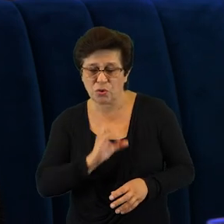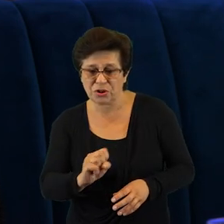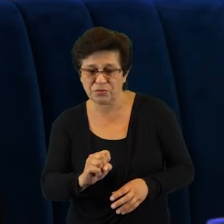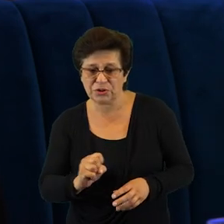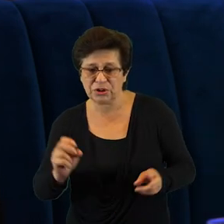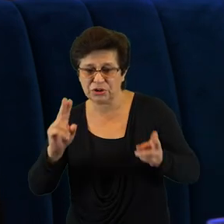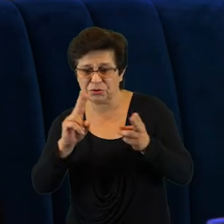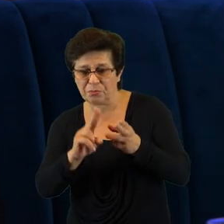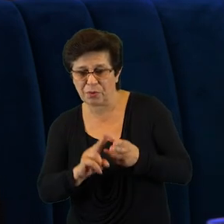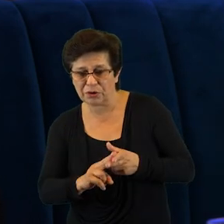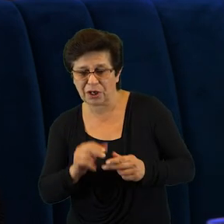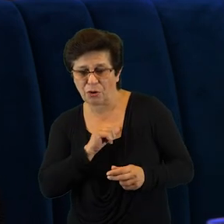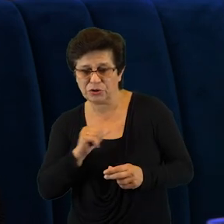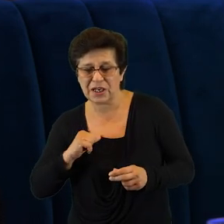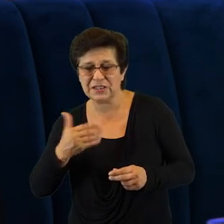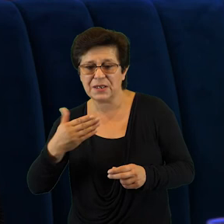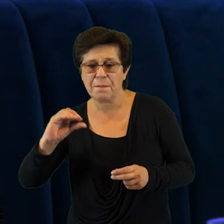i padli sobie, w którymś momencie, w ramiona